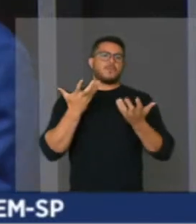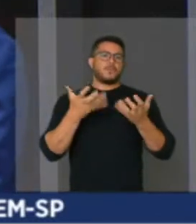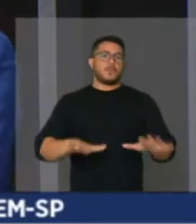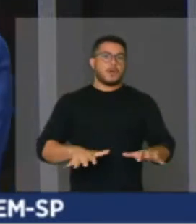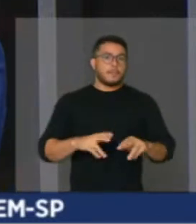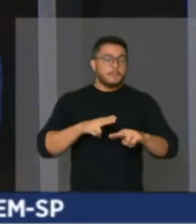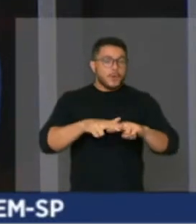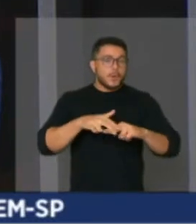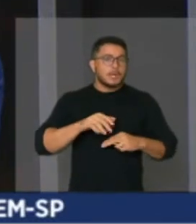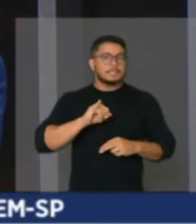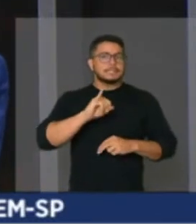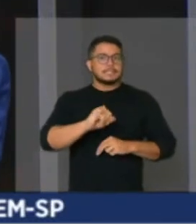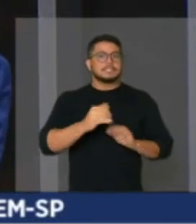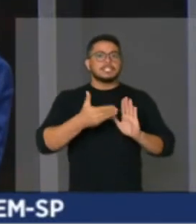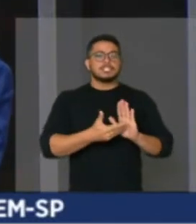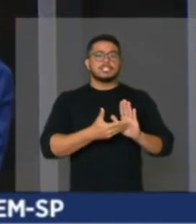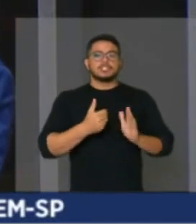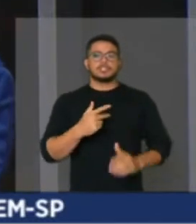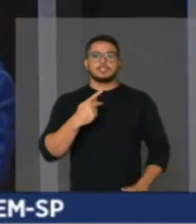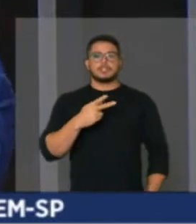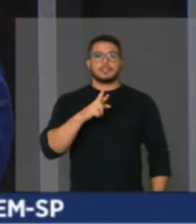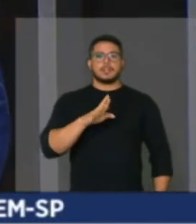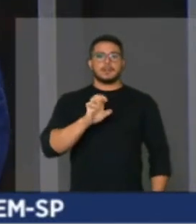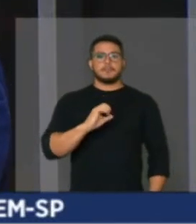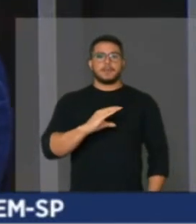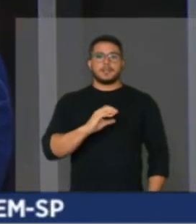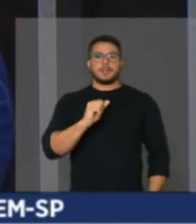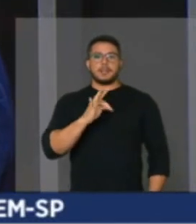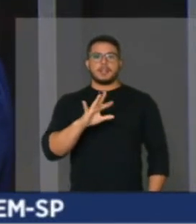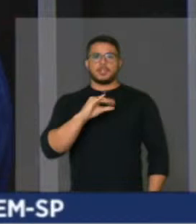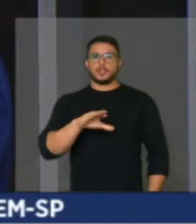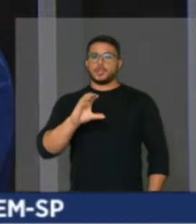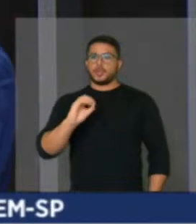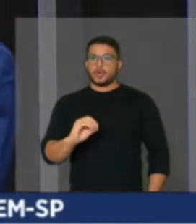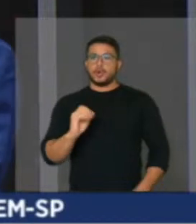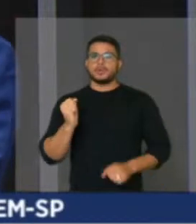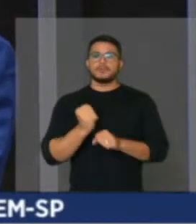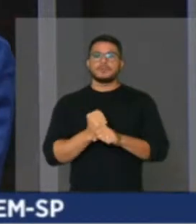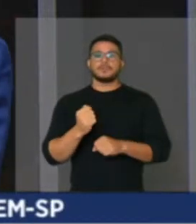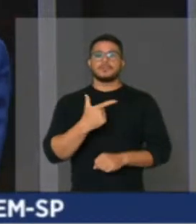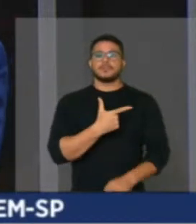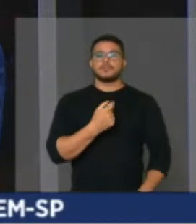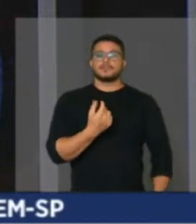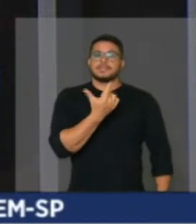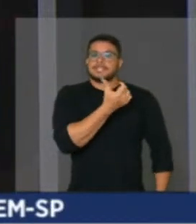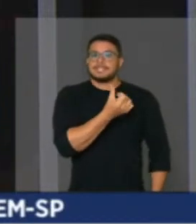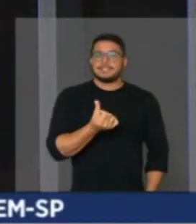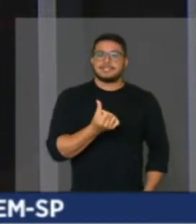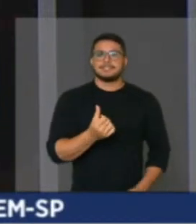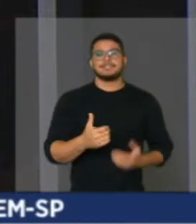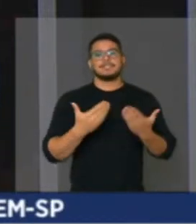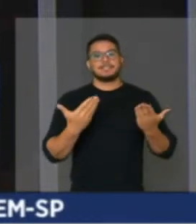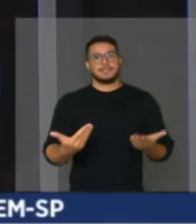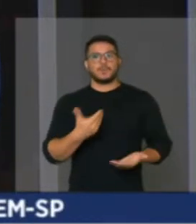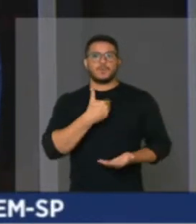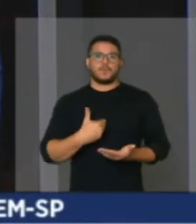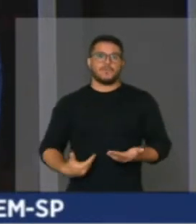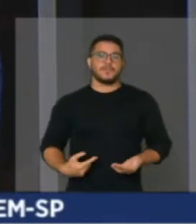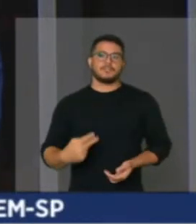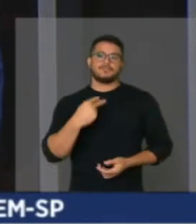CÁLCULO DO TETO DE 2016, NÃO SOBRA ESPAÇO FISCAL PARA O GOVERNO PROMOVER OBRA E AMPLIAR GASTOS EM ANO